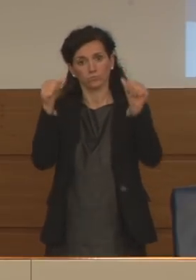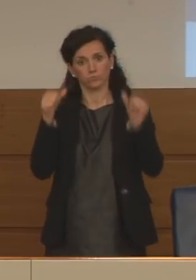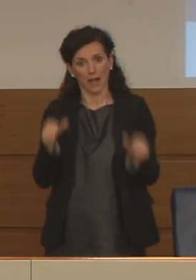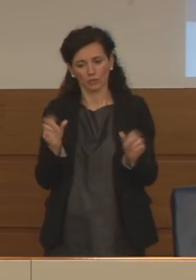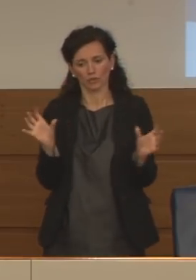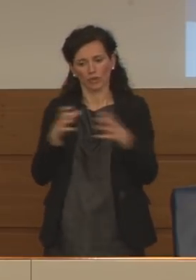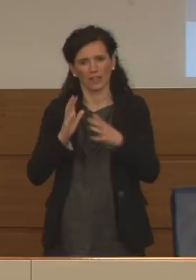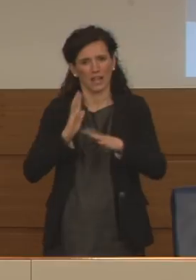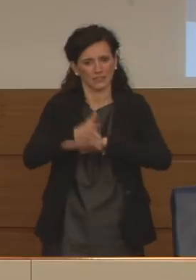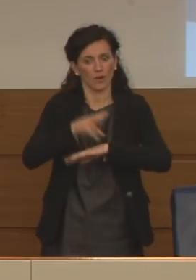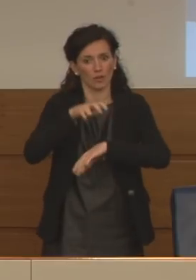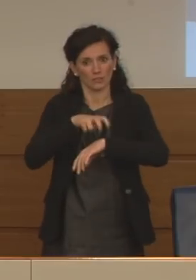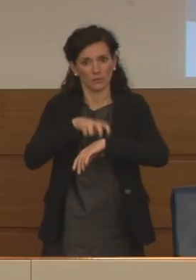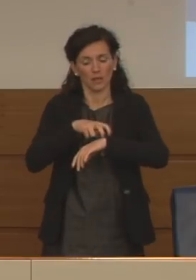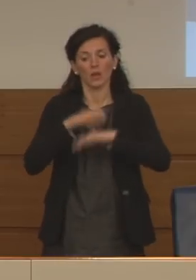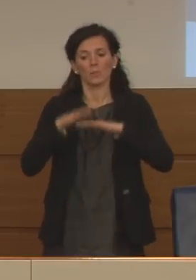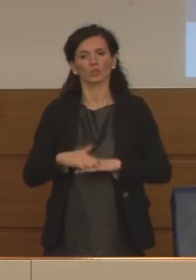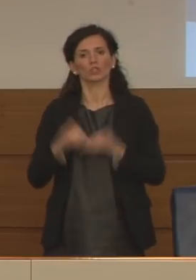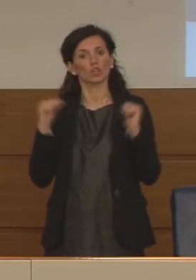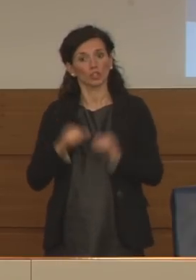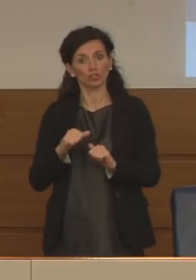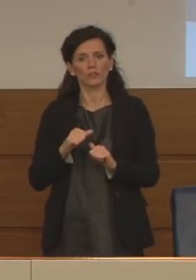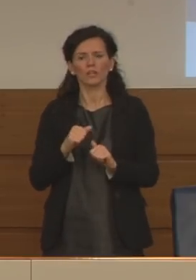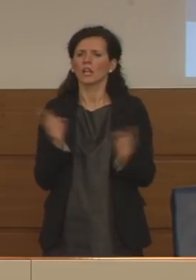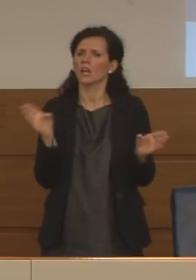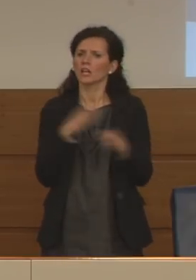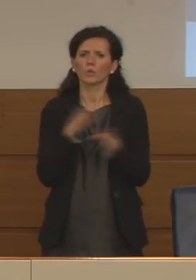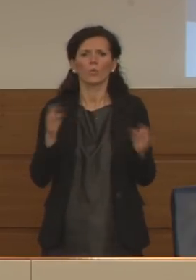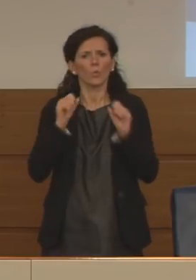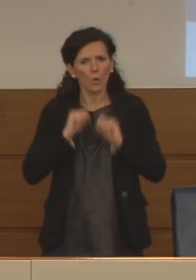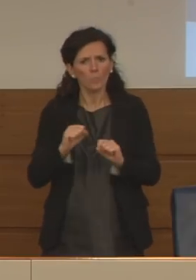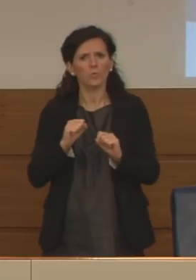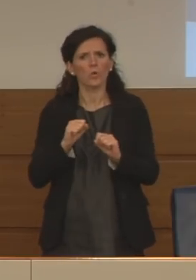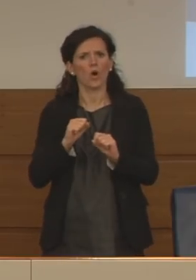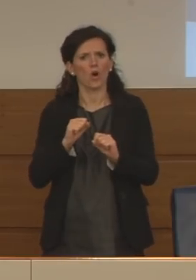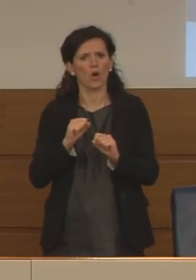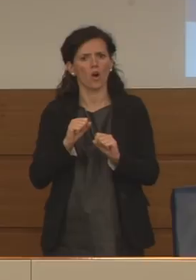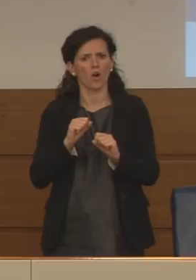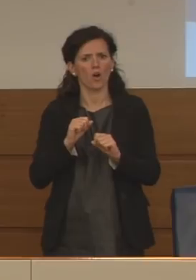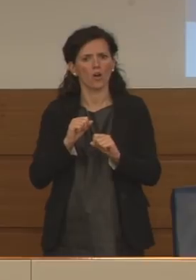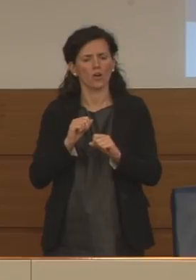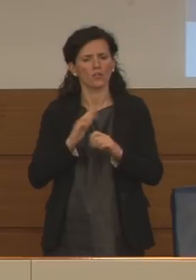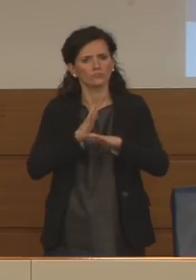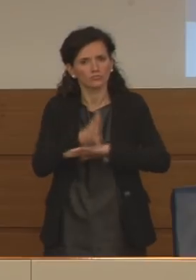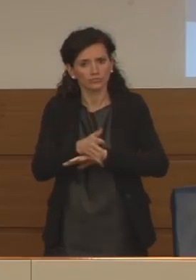civile. Chiunque potrà rispondere. Ma il motivo per cui facciamo questo appello è